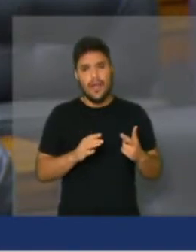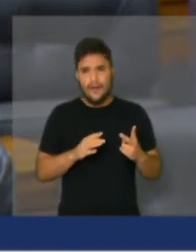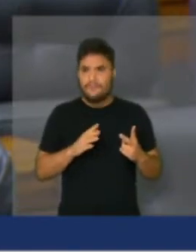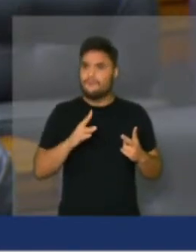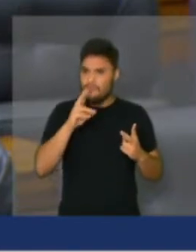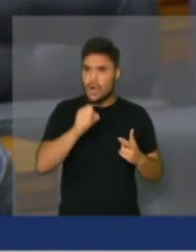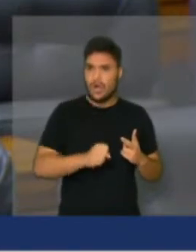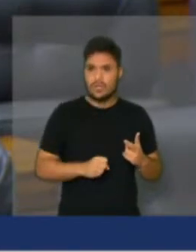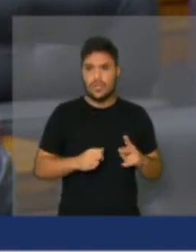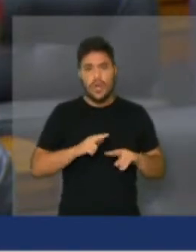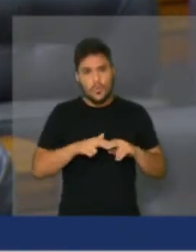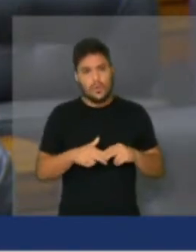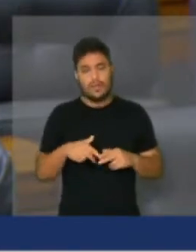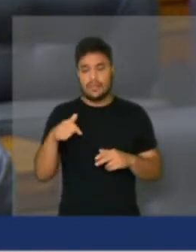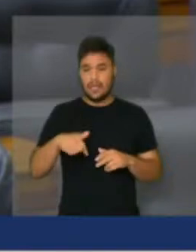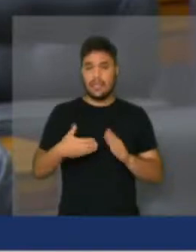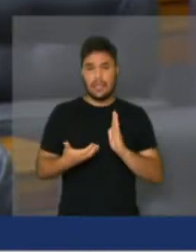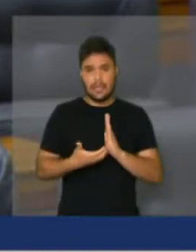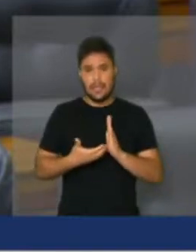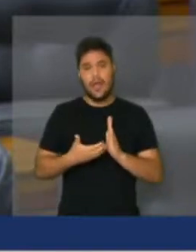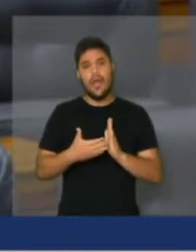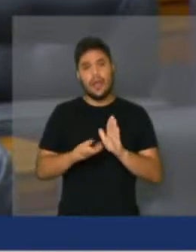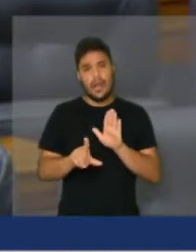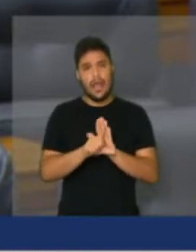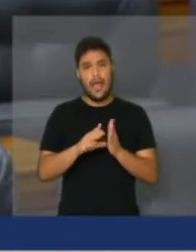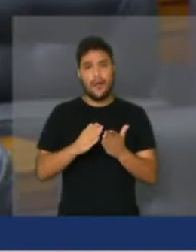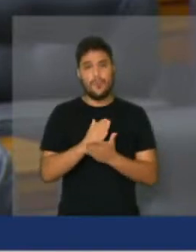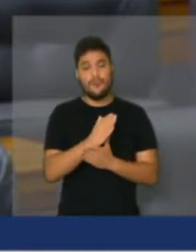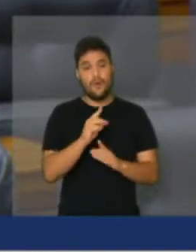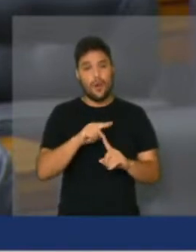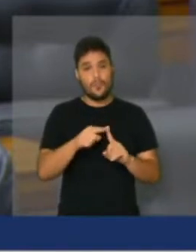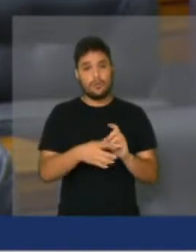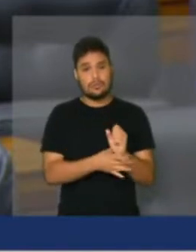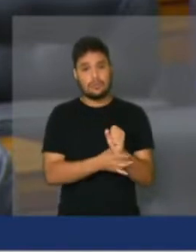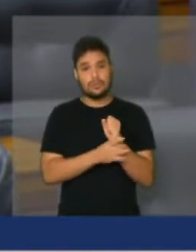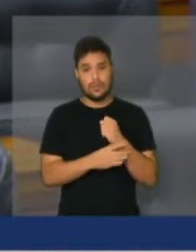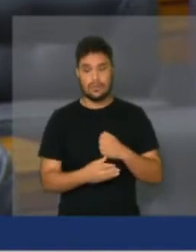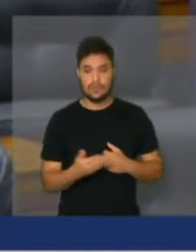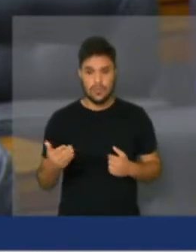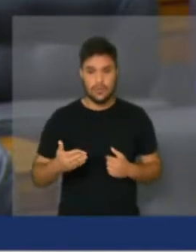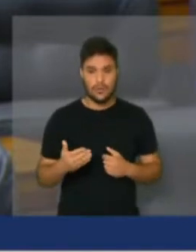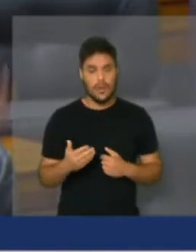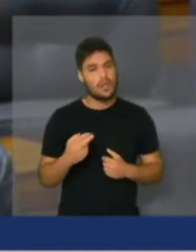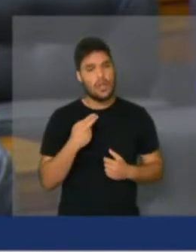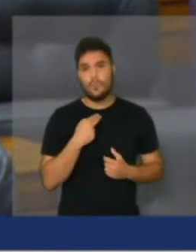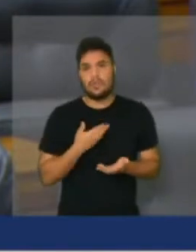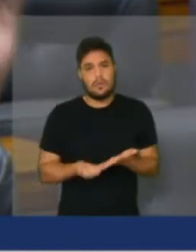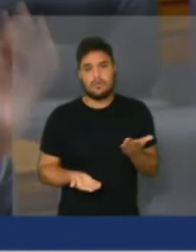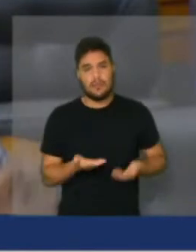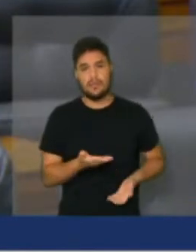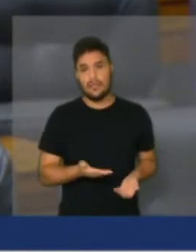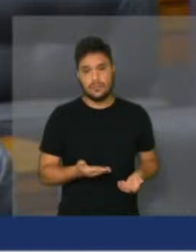PROTEÇÃO DE GESTANTES E PUÉRPERAS NÃO PODEMOS RETROCEDER ORELATÓRIO AVANÇOU MAS TEM PROBLEMAS. POR QUE O GOVERNO NÃO ASSUME